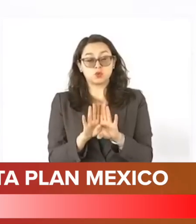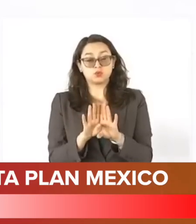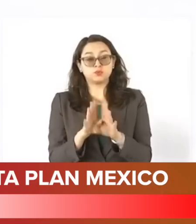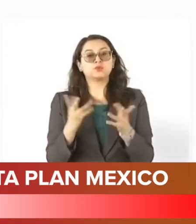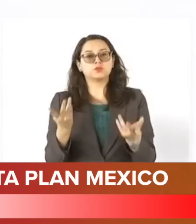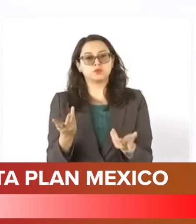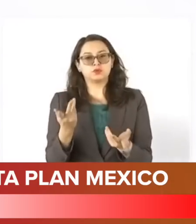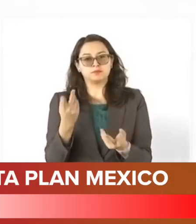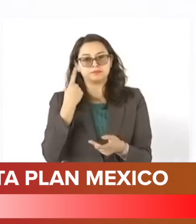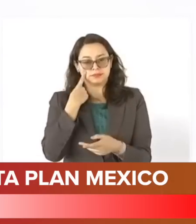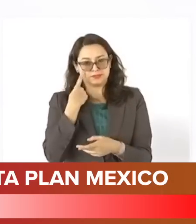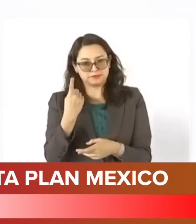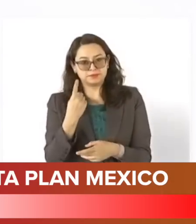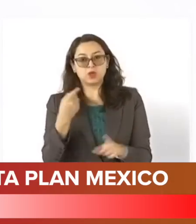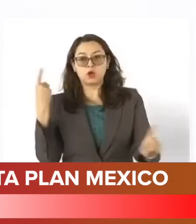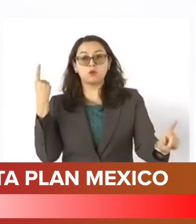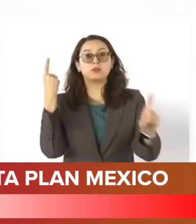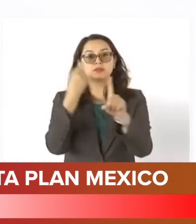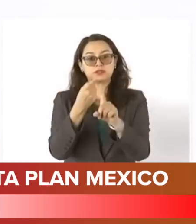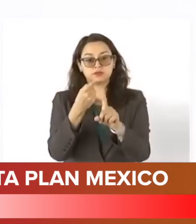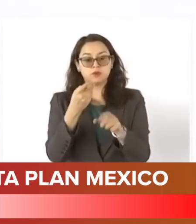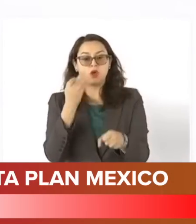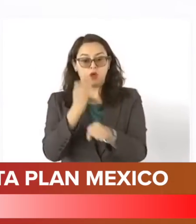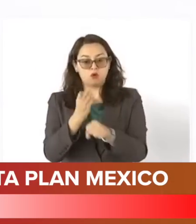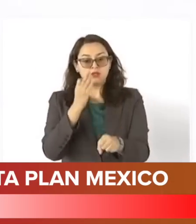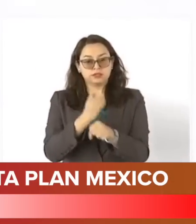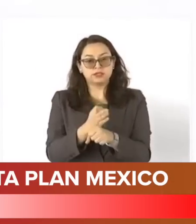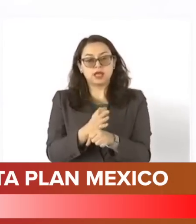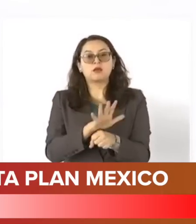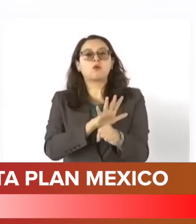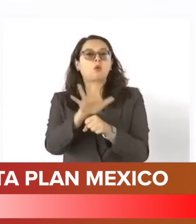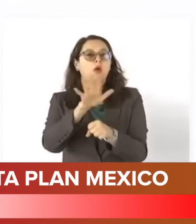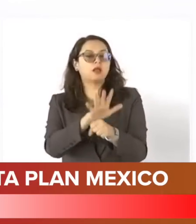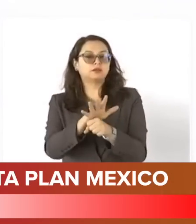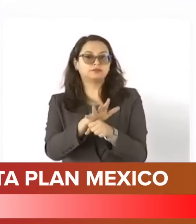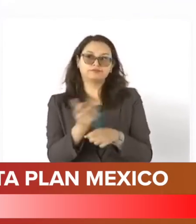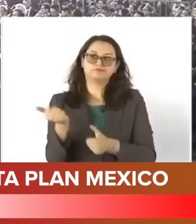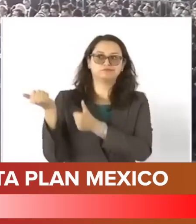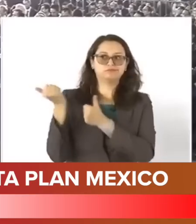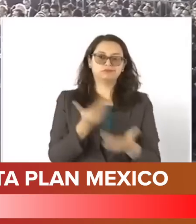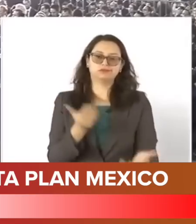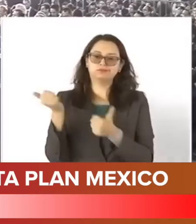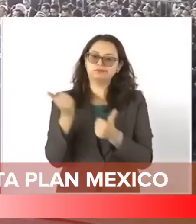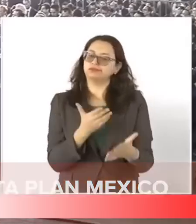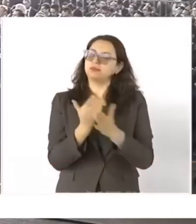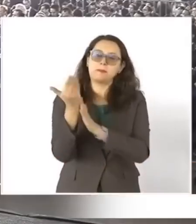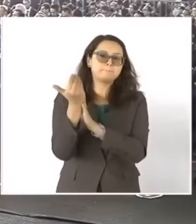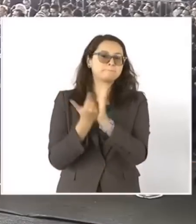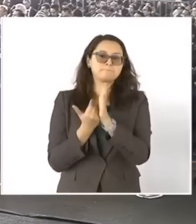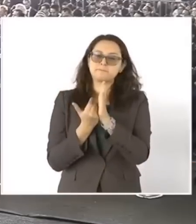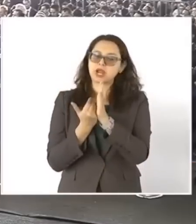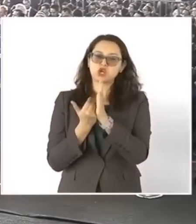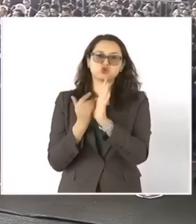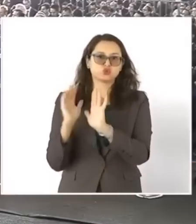México entre otros como lo vamos a ver ahora es reducir esas importaciones que se produzca